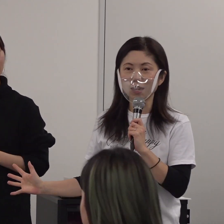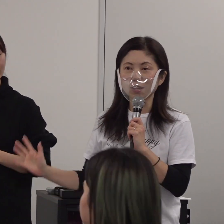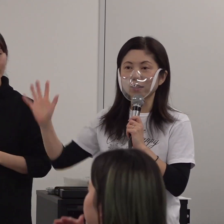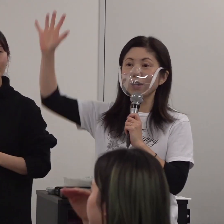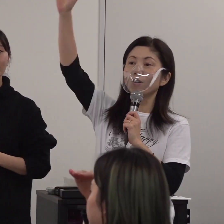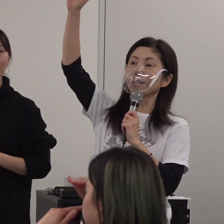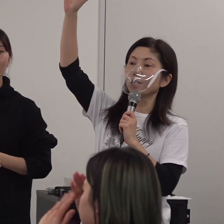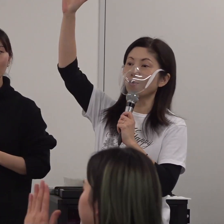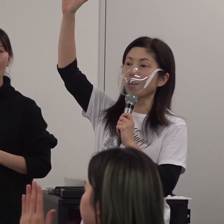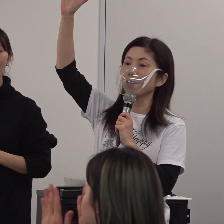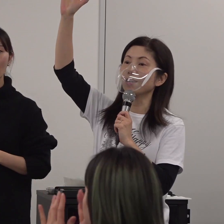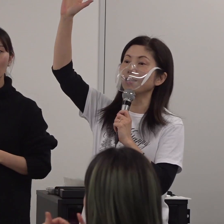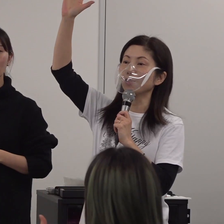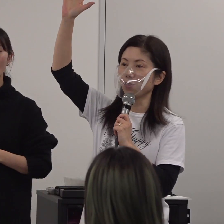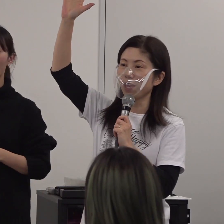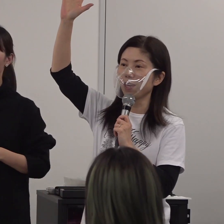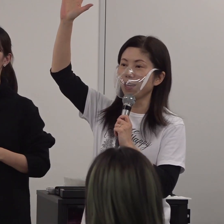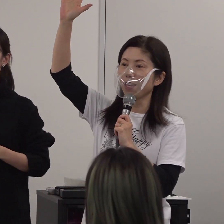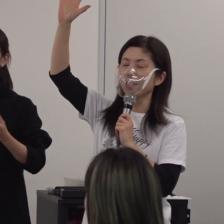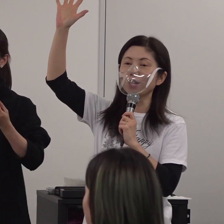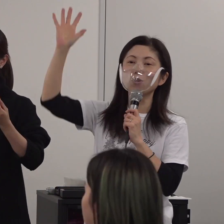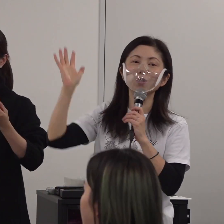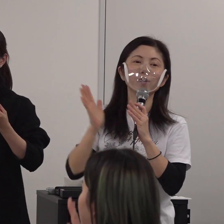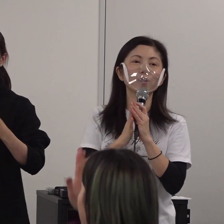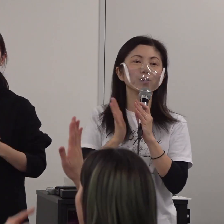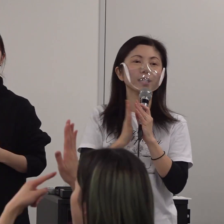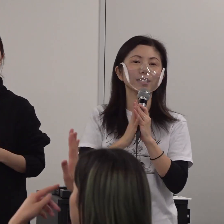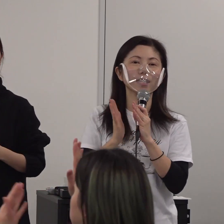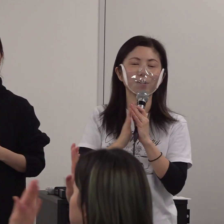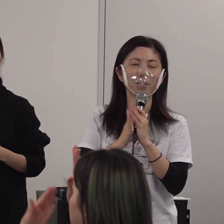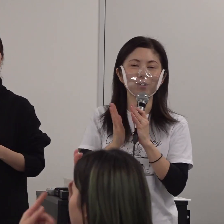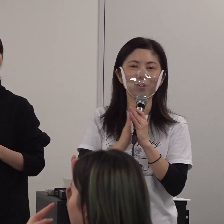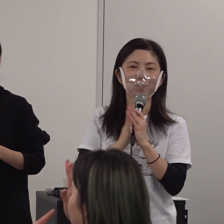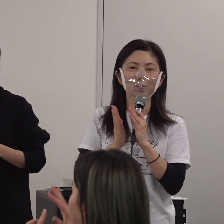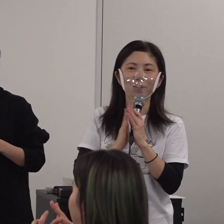手を挙げ てもわかんないですよねということは音で知らせましょう